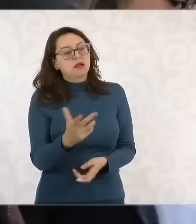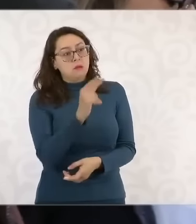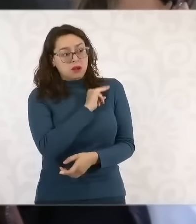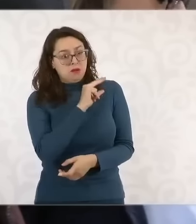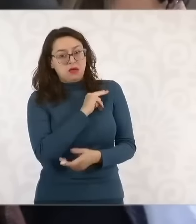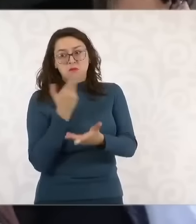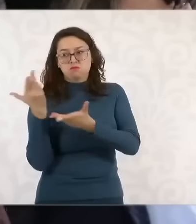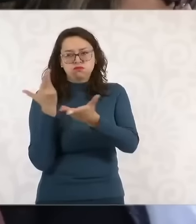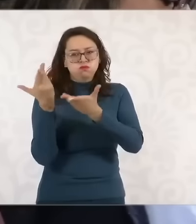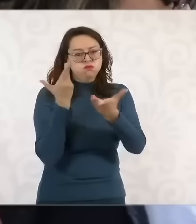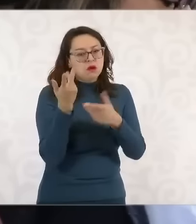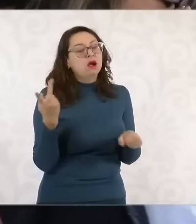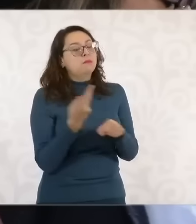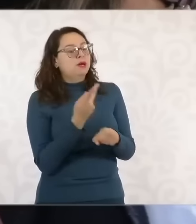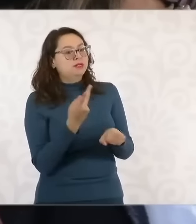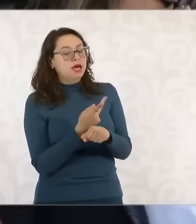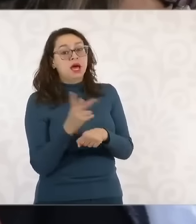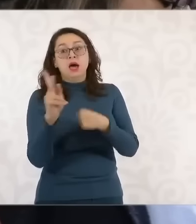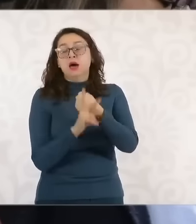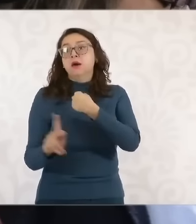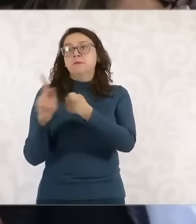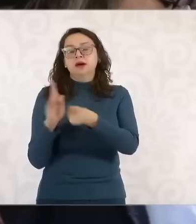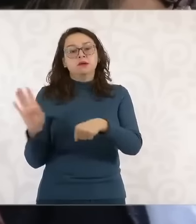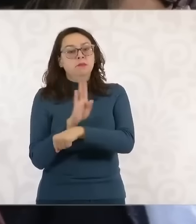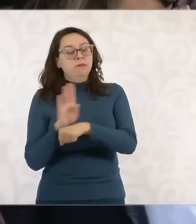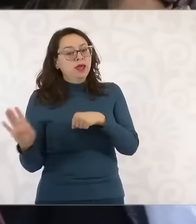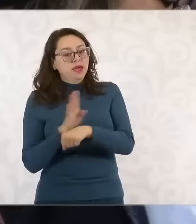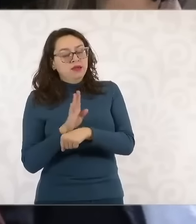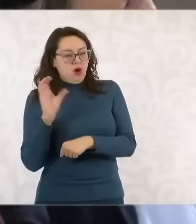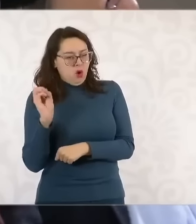porque decían que si hacen con el país más favorecido, bueno, con estas reglas de la OMC,